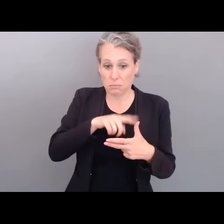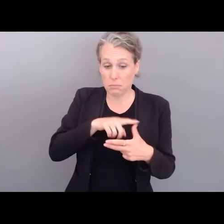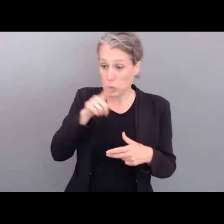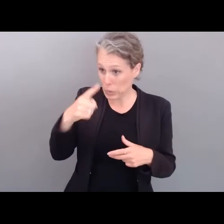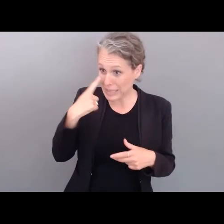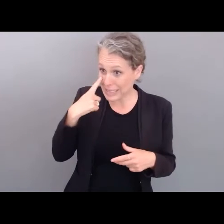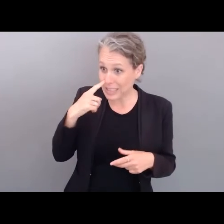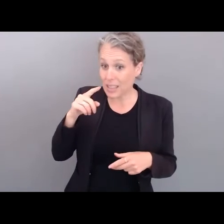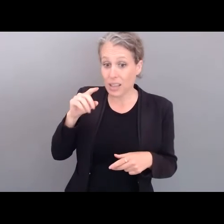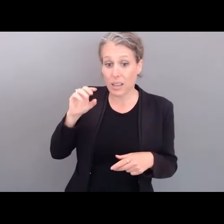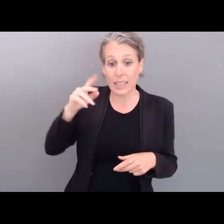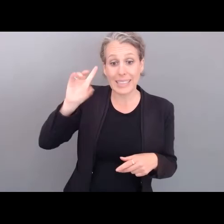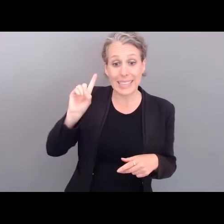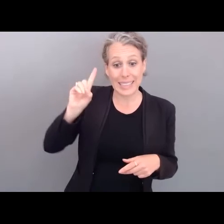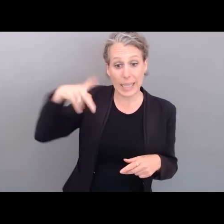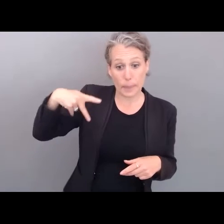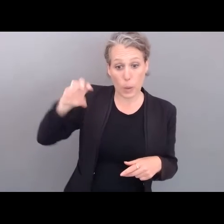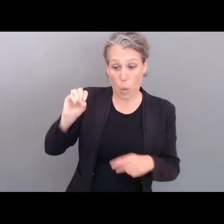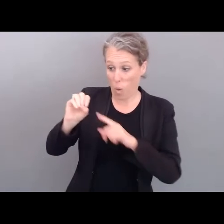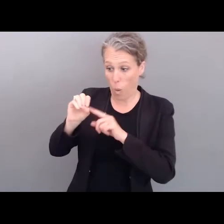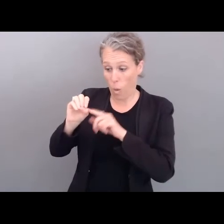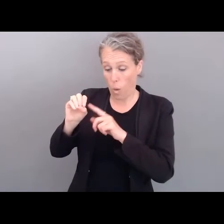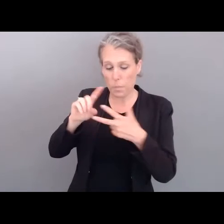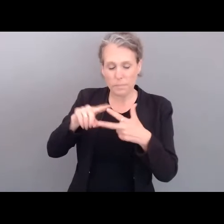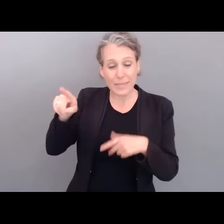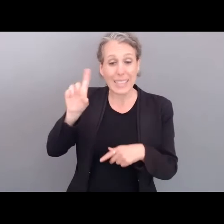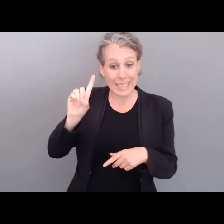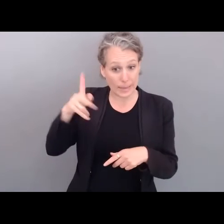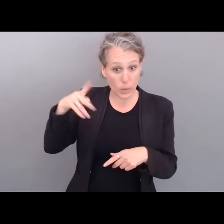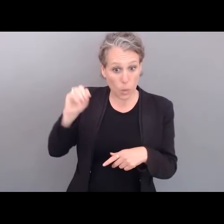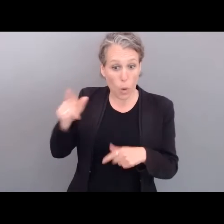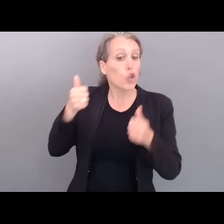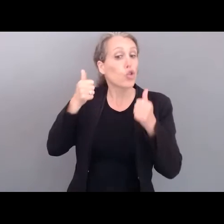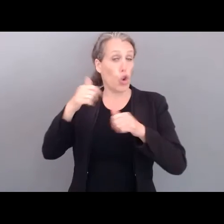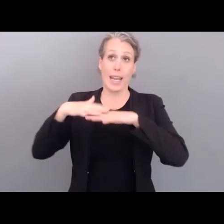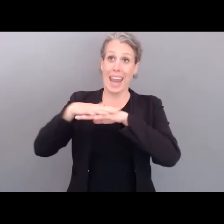Y luego, las dos preguntas siguientes son sobre asociaciones, primero: ¿los investigadores encontraron que las